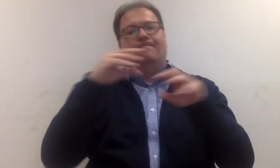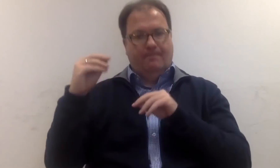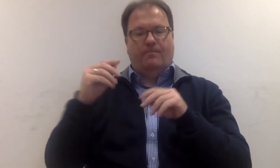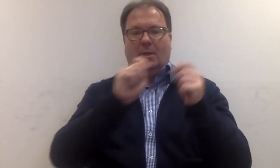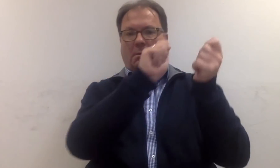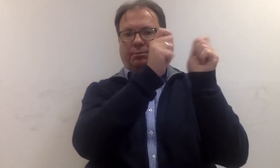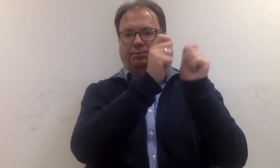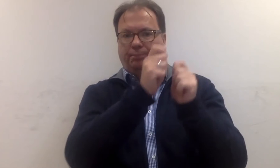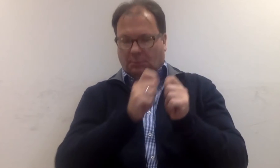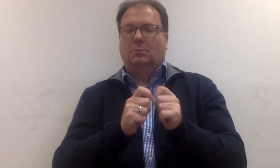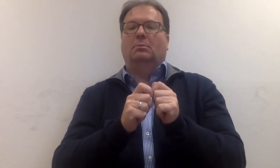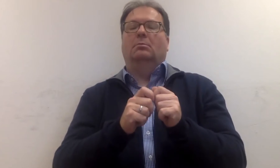... und man änderte den Entwurf in diesen Punkten.